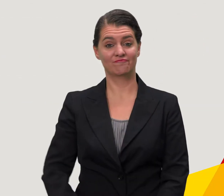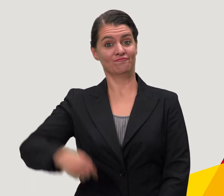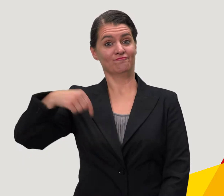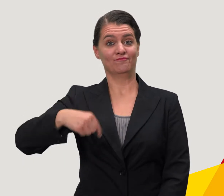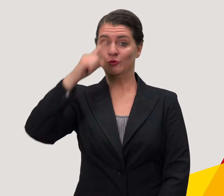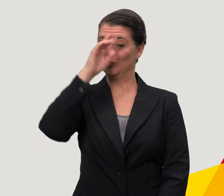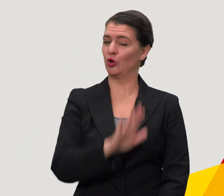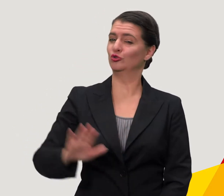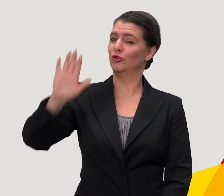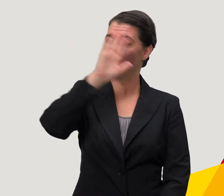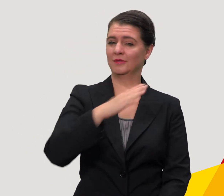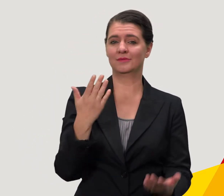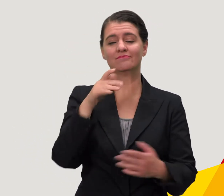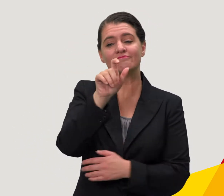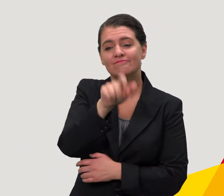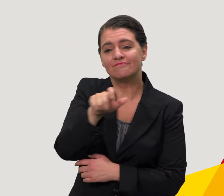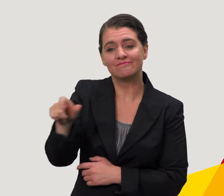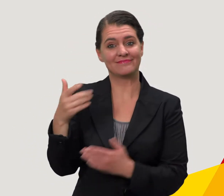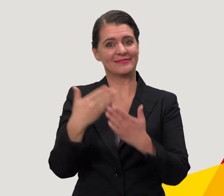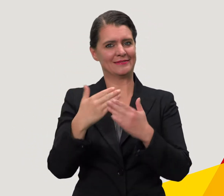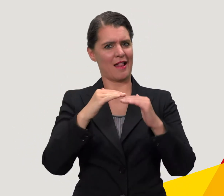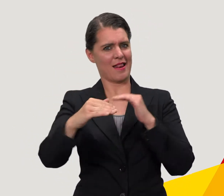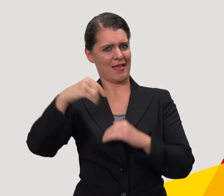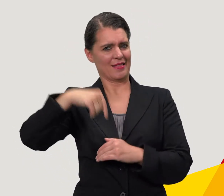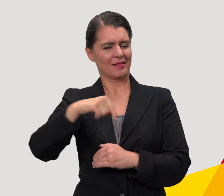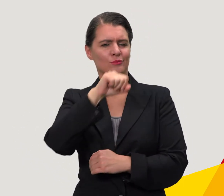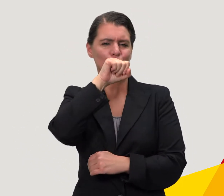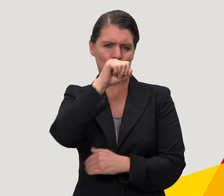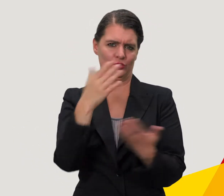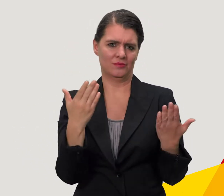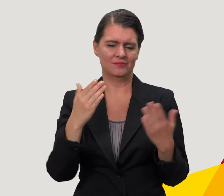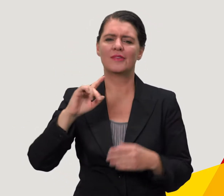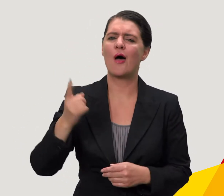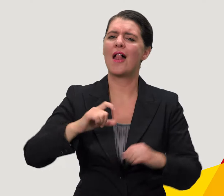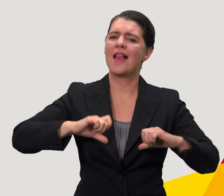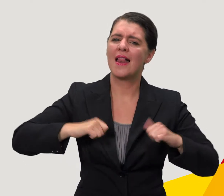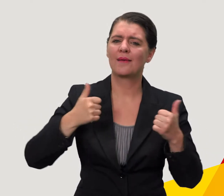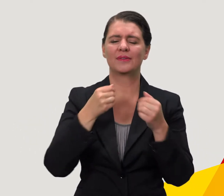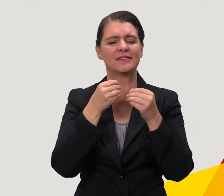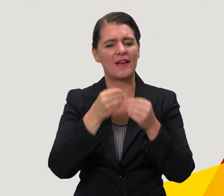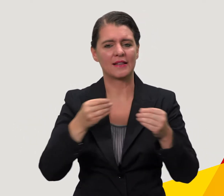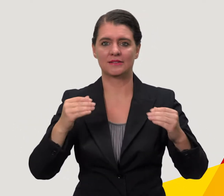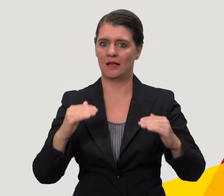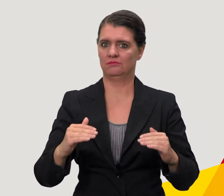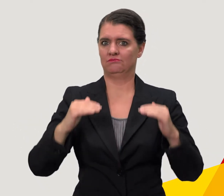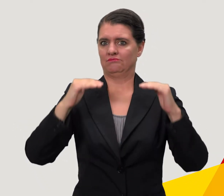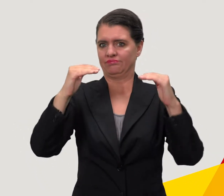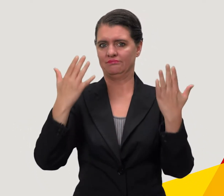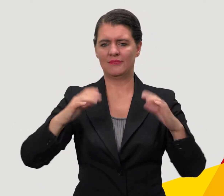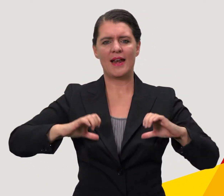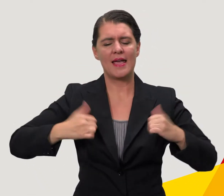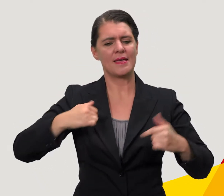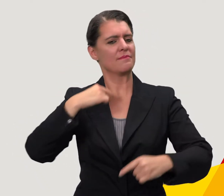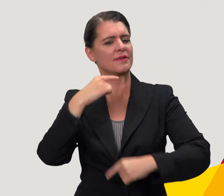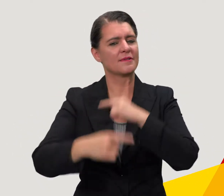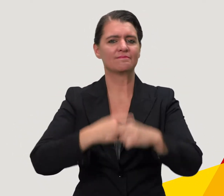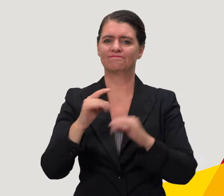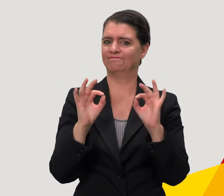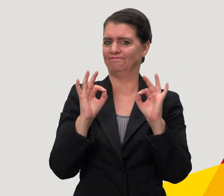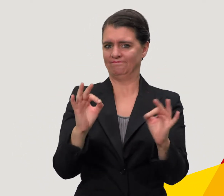Deutschland ist ein liebenswertes und lebenswertes Land,